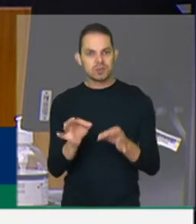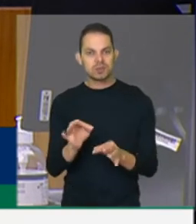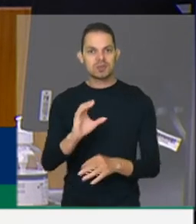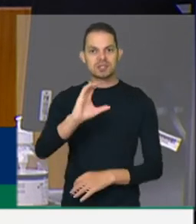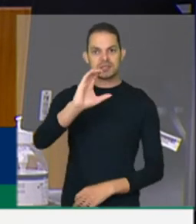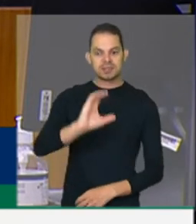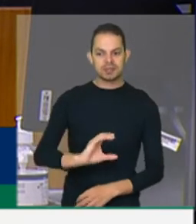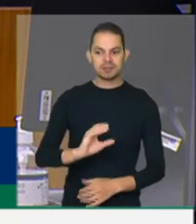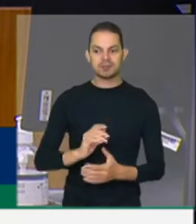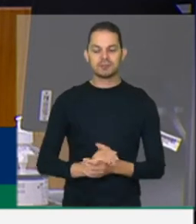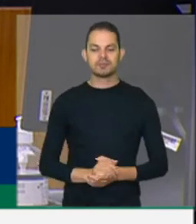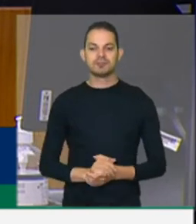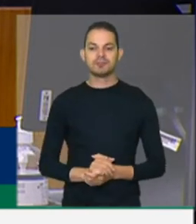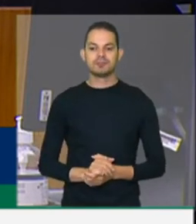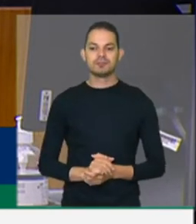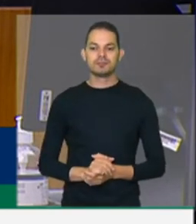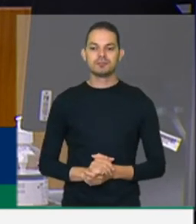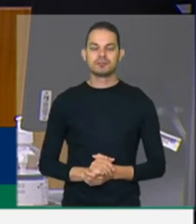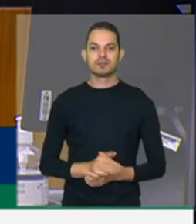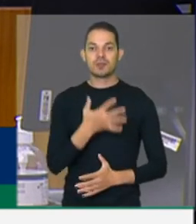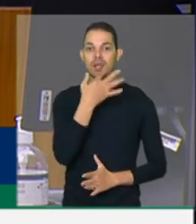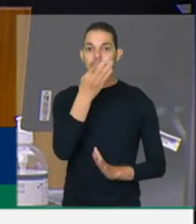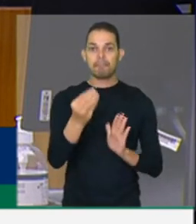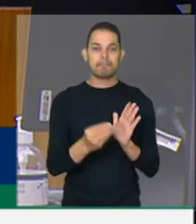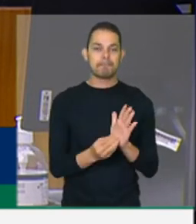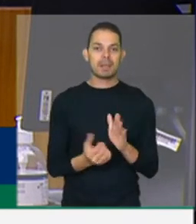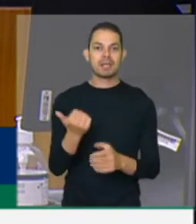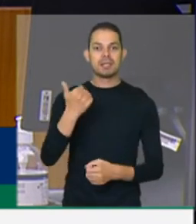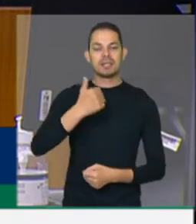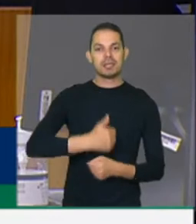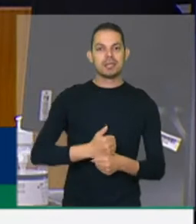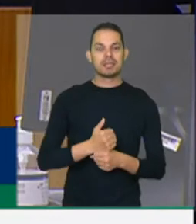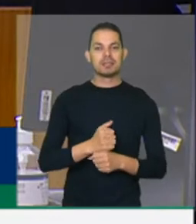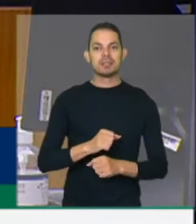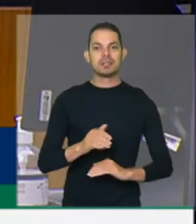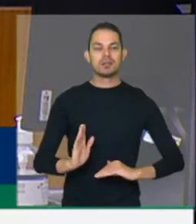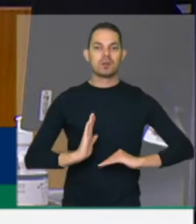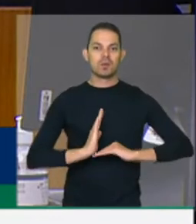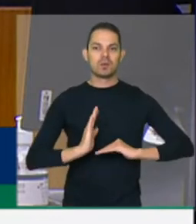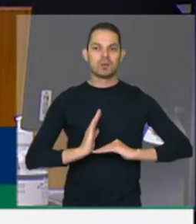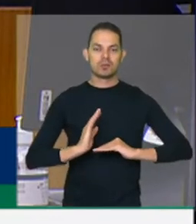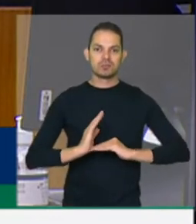O, JUSTIÇA E CIDADANIA. PARA OFERECER PARECER AO SUBSTITUTIVO DO SENADO FEDERAL... PELAS COMISSÕES DE DESENVOLVIMENTO ECONÔMICO, INDÚSTRIA, COMÉRCIO E